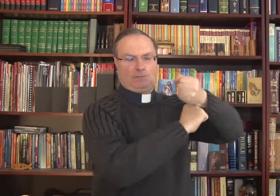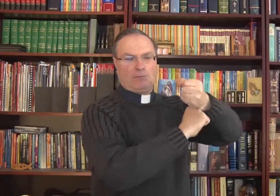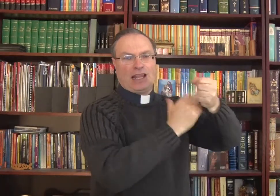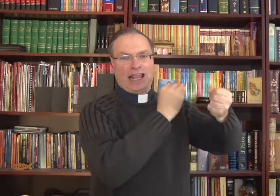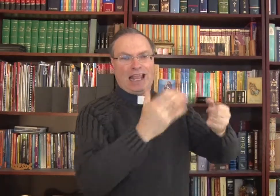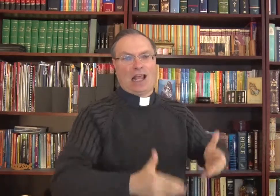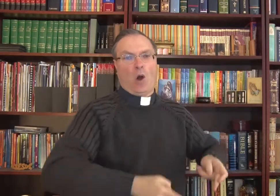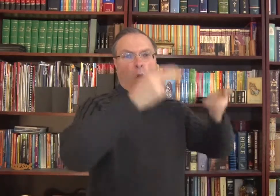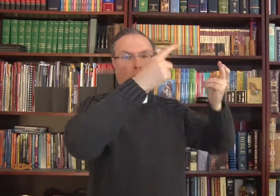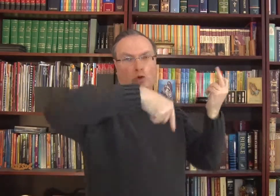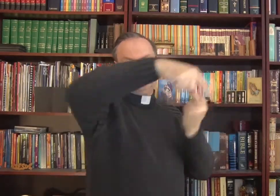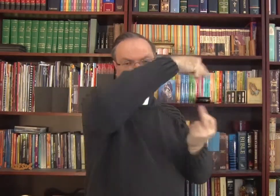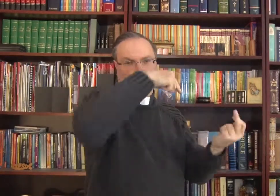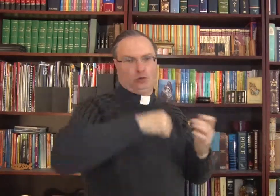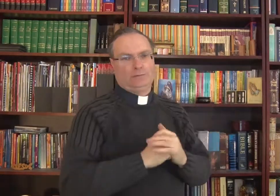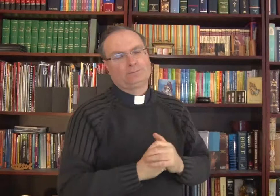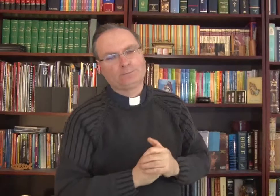et les hautes tours.»